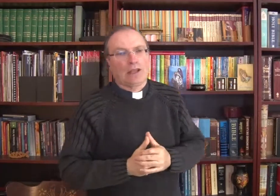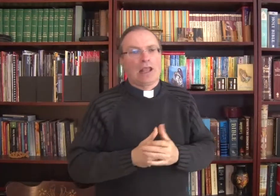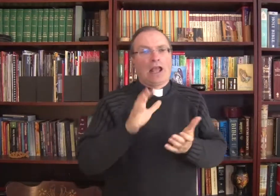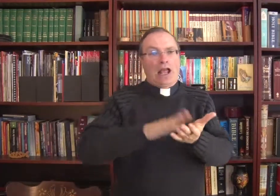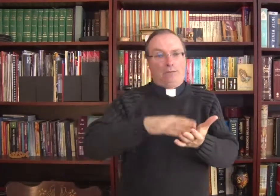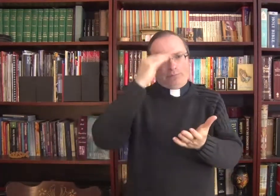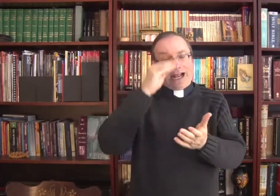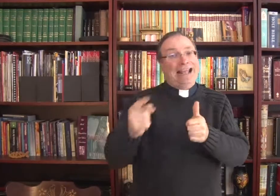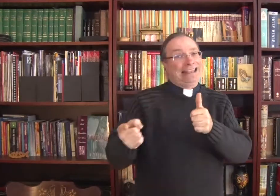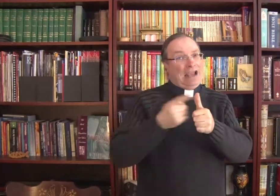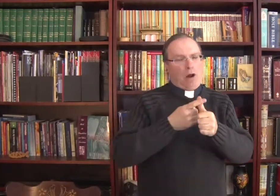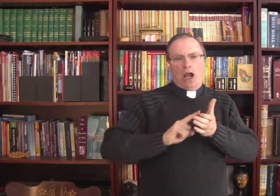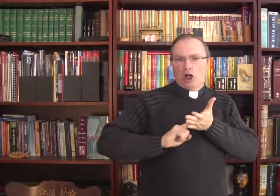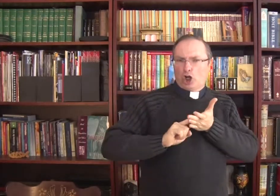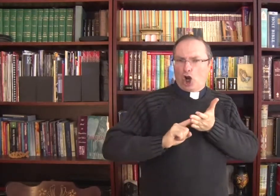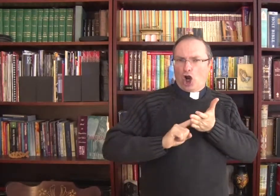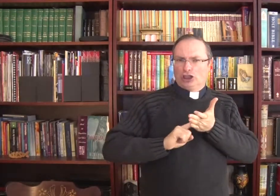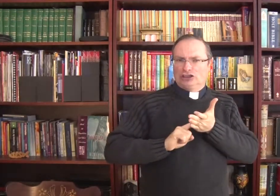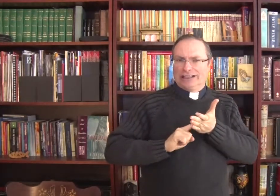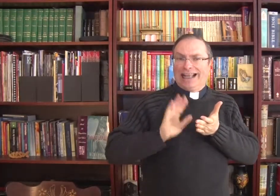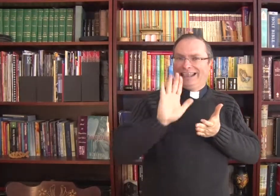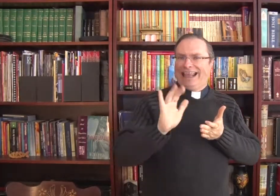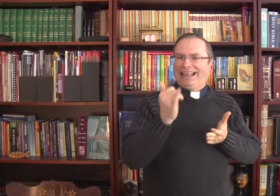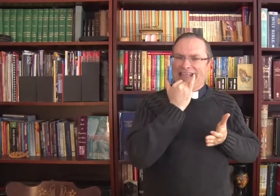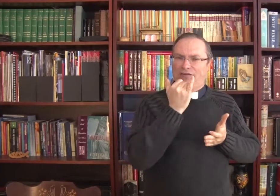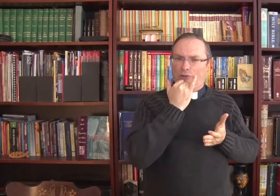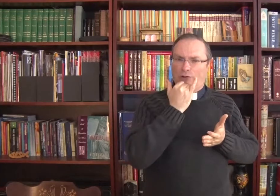Apprends d’abord à corriger tes défauts,